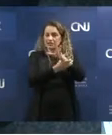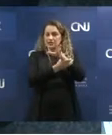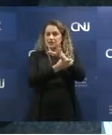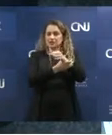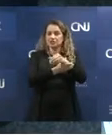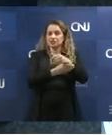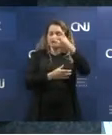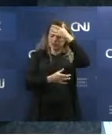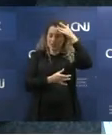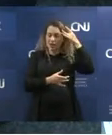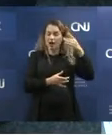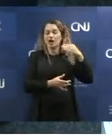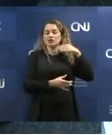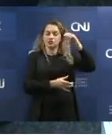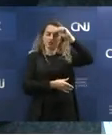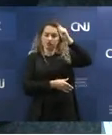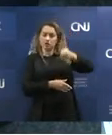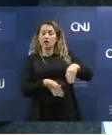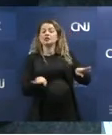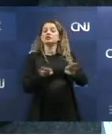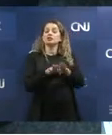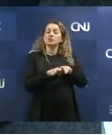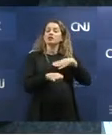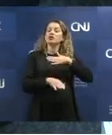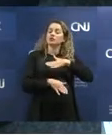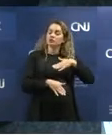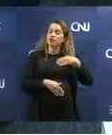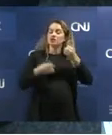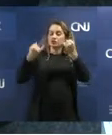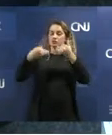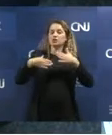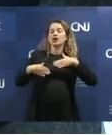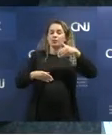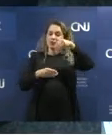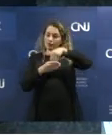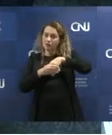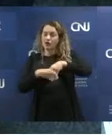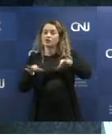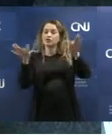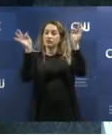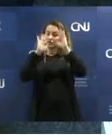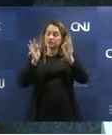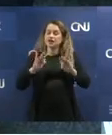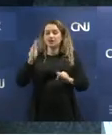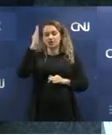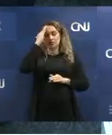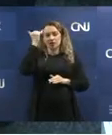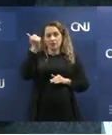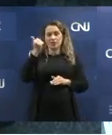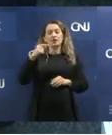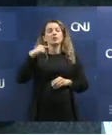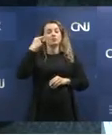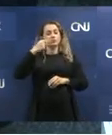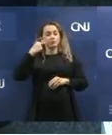E aqui gostaria de registrar então meus votos, minha felicidade saber pelo advogado que a requerida